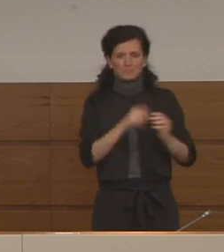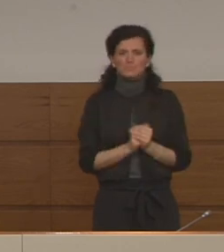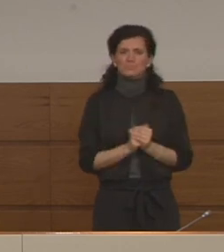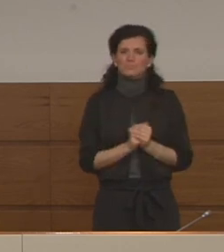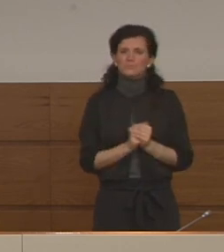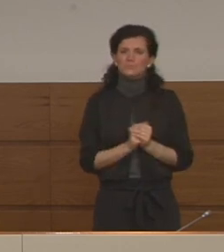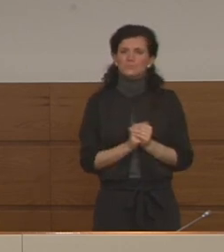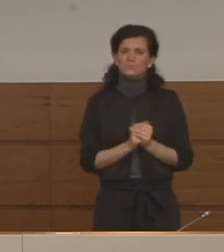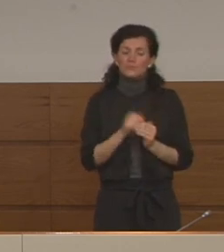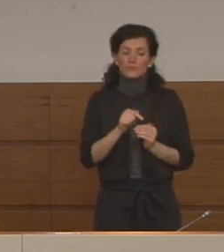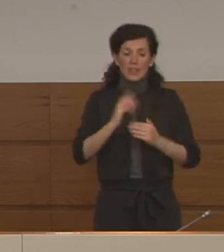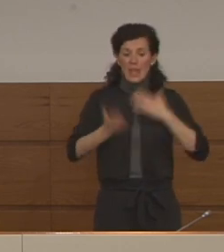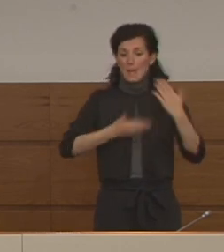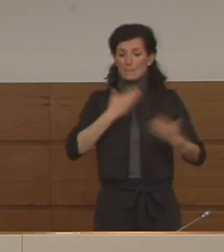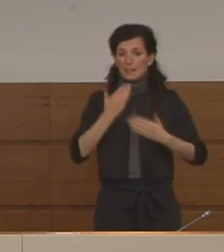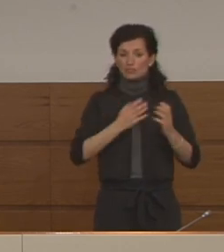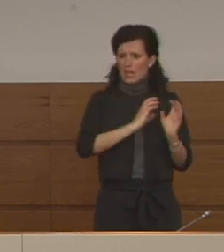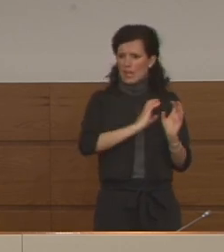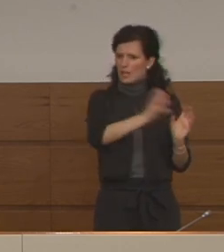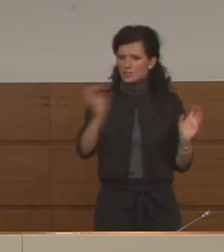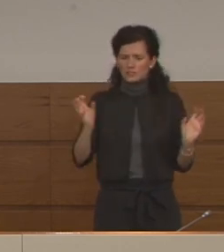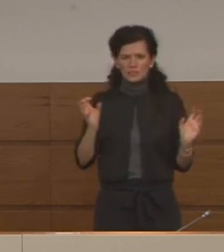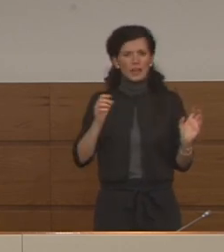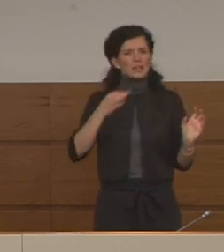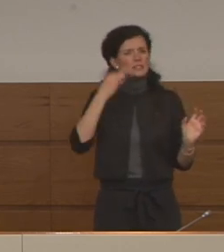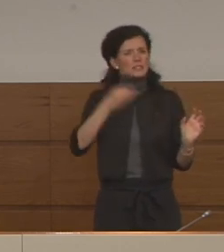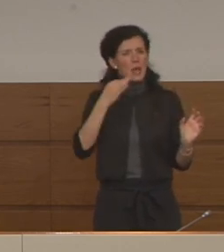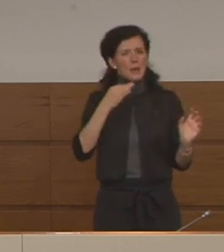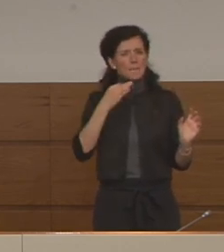emergenze noi ci preoccupiamo delle persone